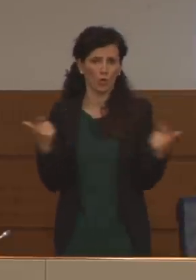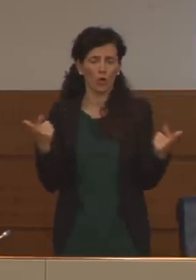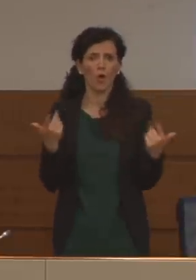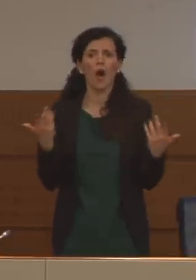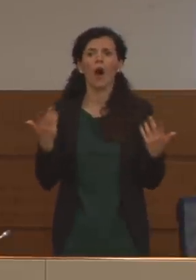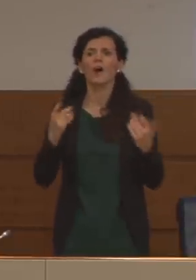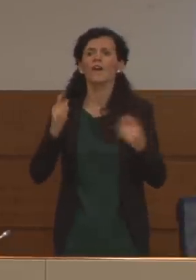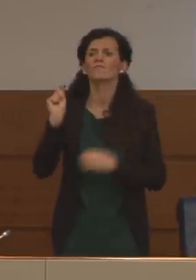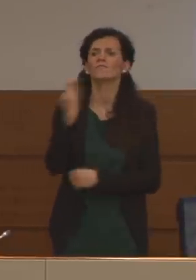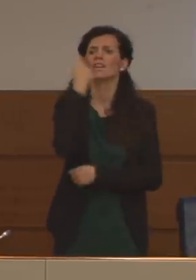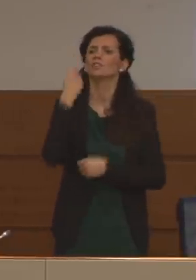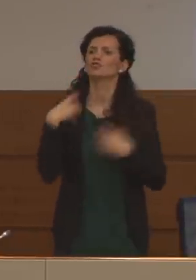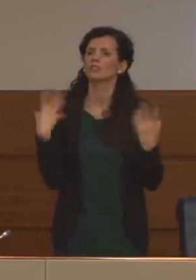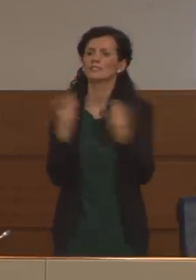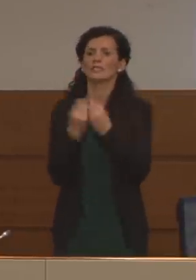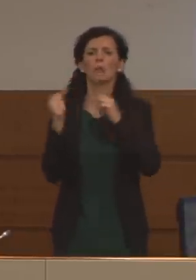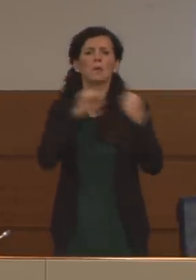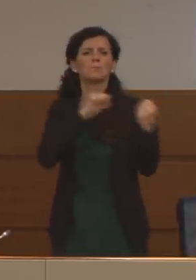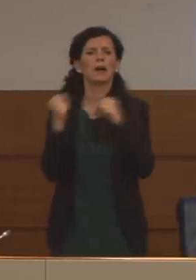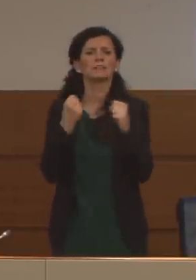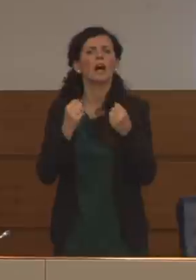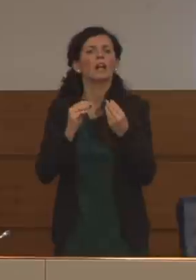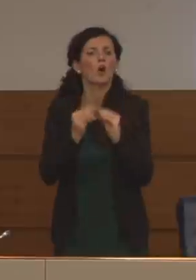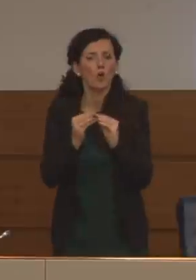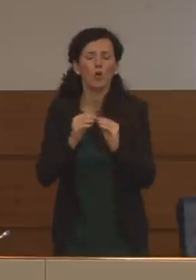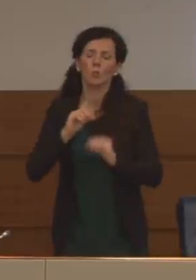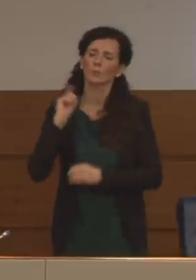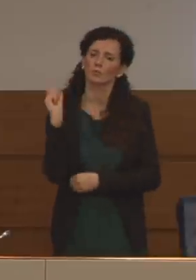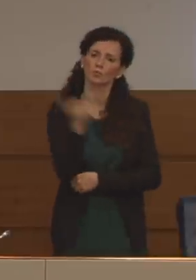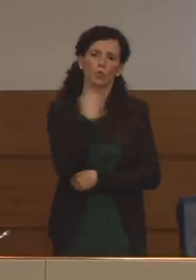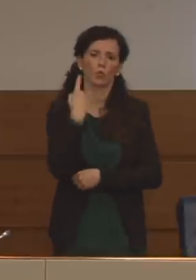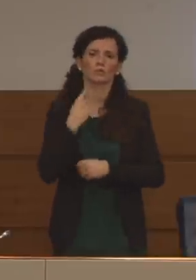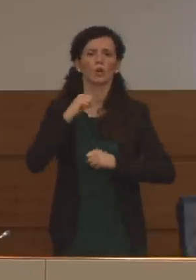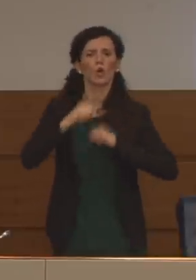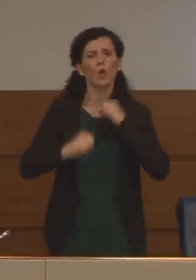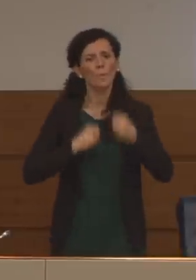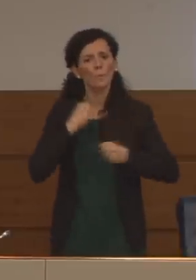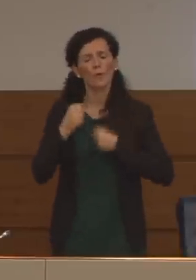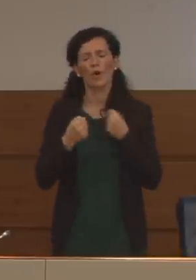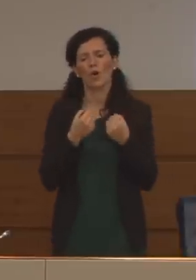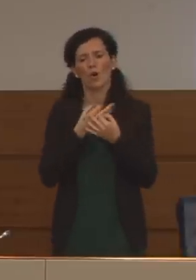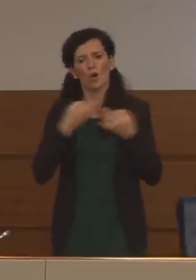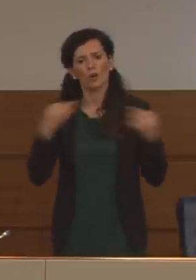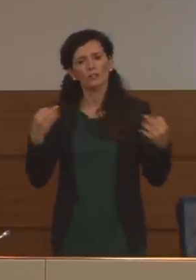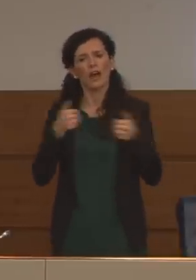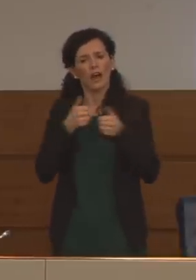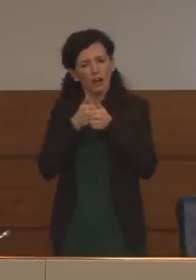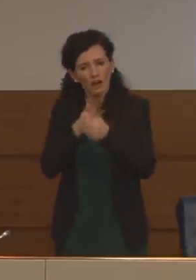battaglia è comportarci tutti nella maniera che abbiamo condiviso, che stiamo